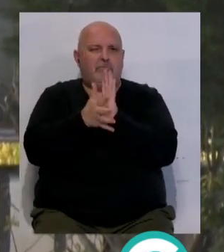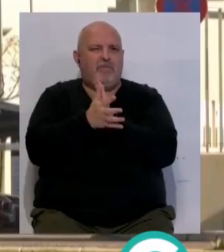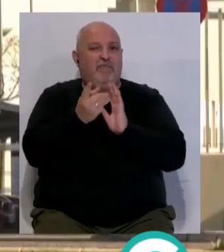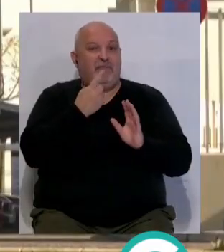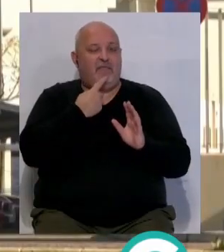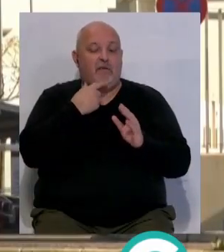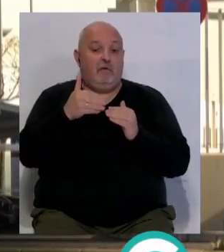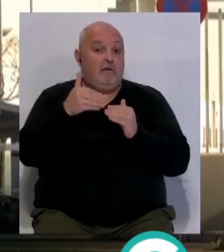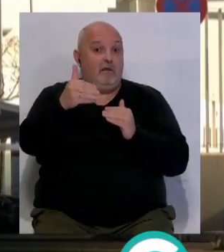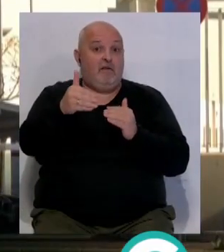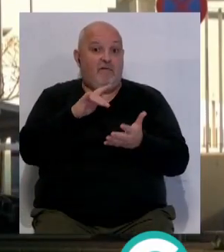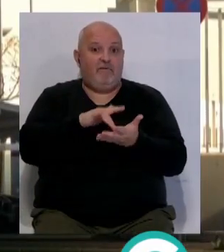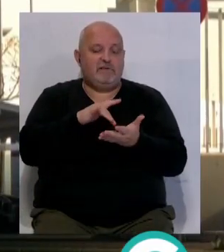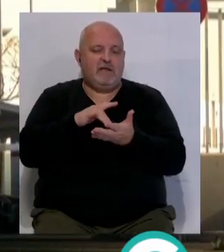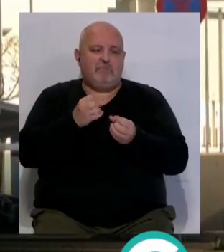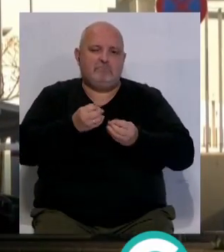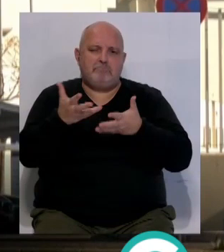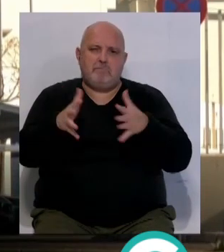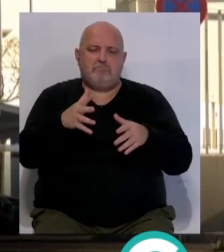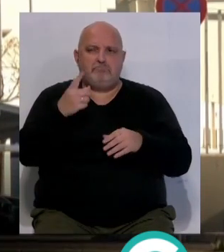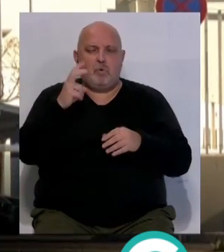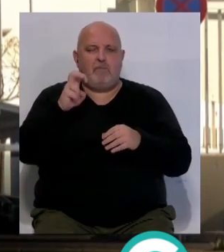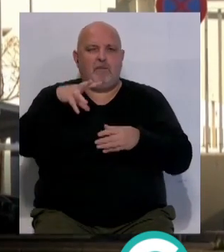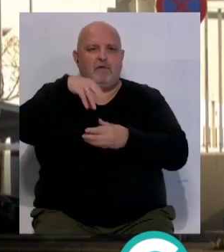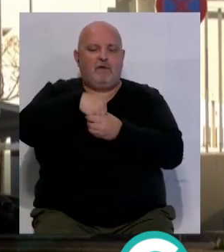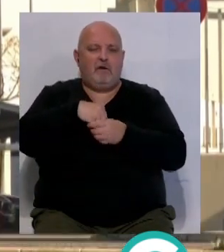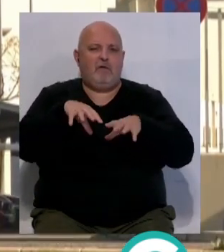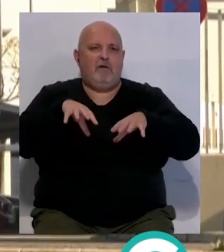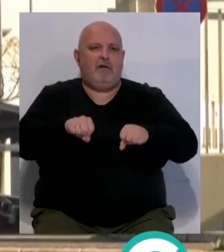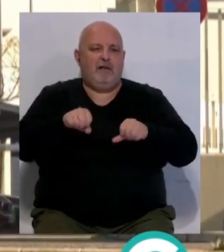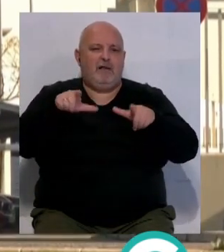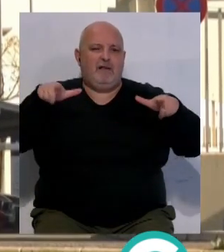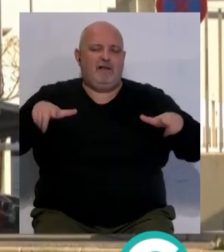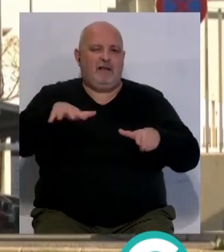en próximas fechas se podría conocer al nuevo inquilino de las instalaciones de airbus en el